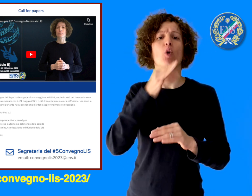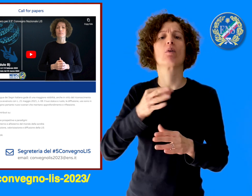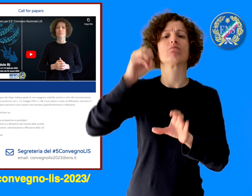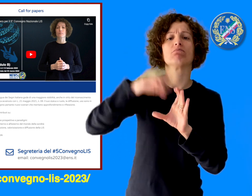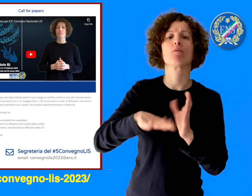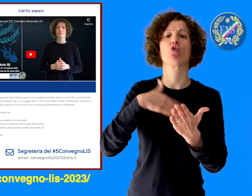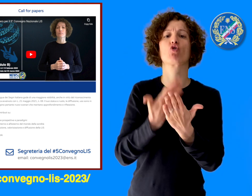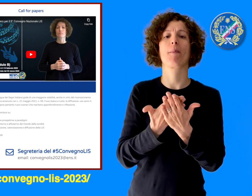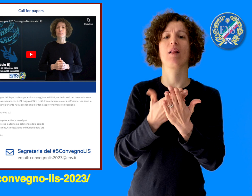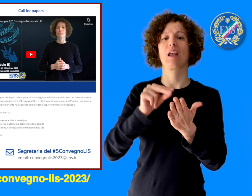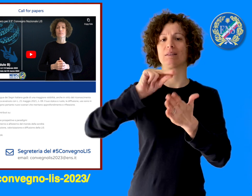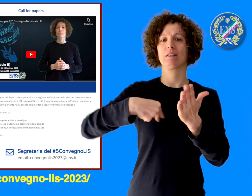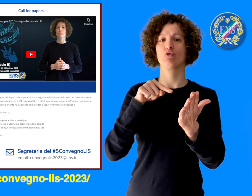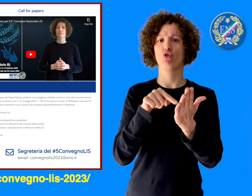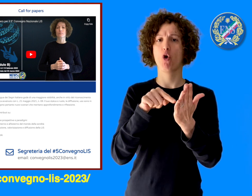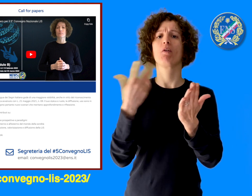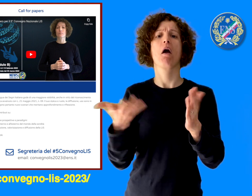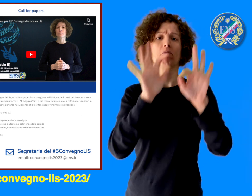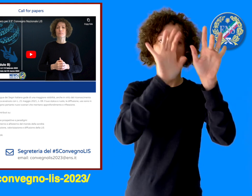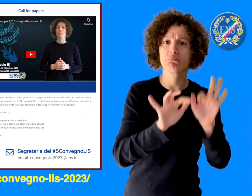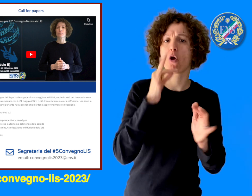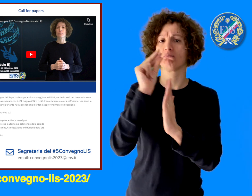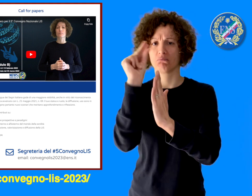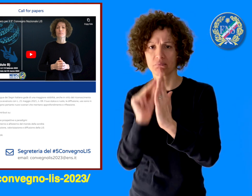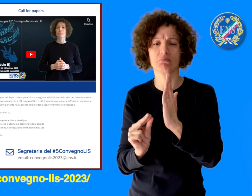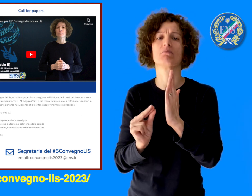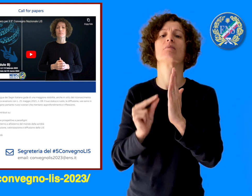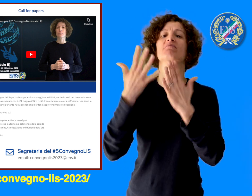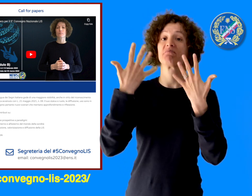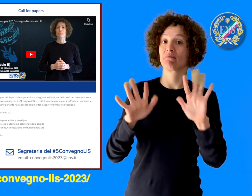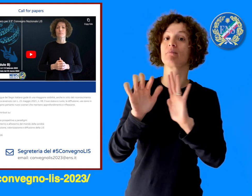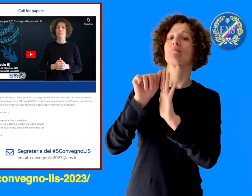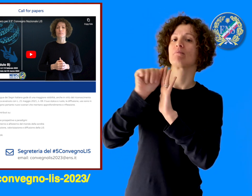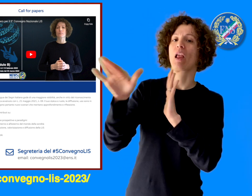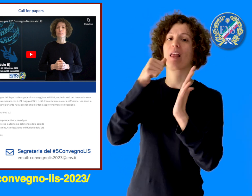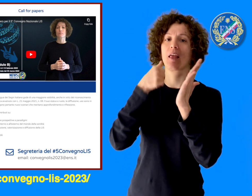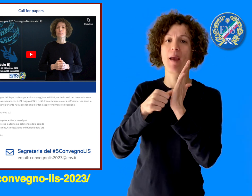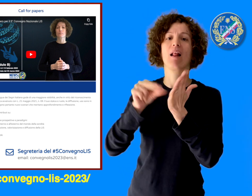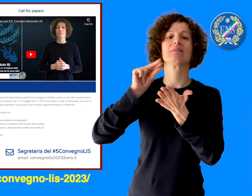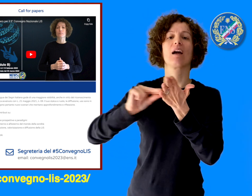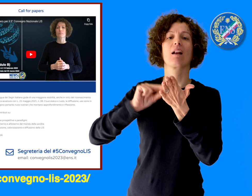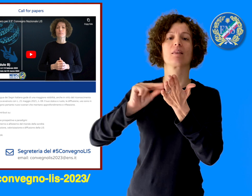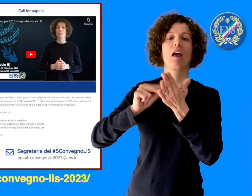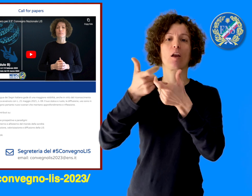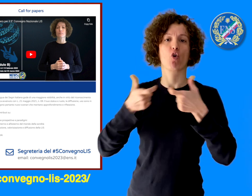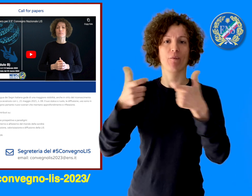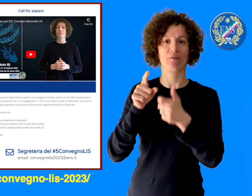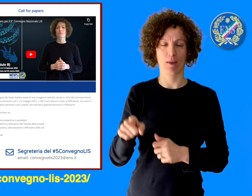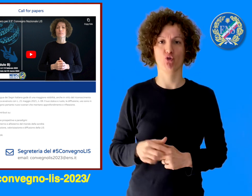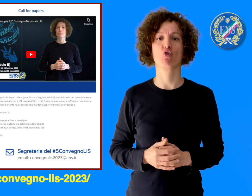troverete la domanda di iscrizione da scaricare, compilare e inviare all'email della segreteria del Convegno.